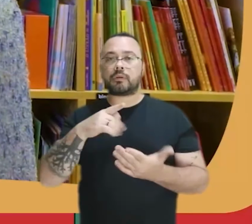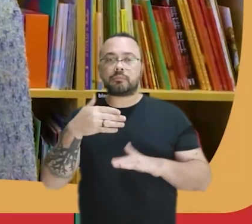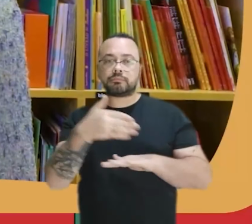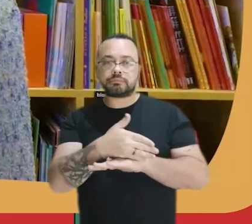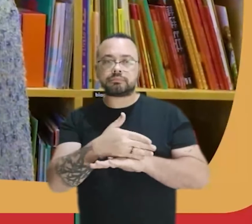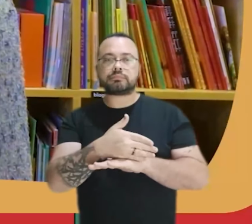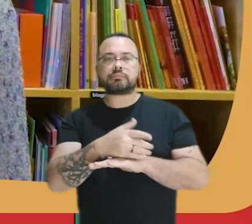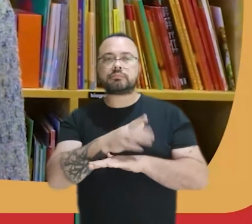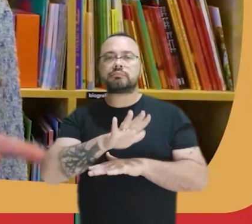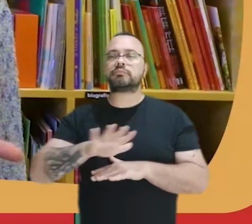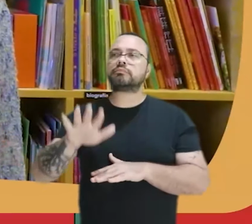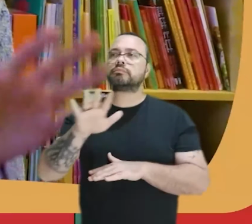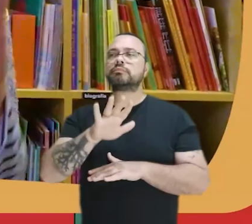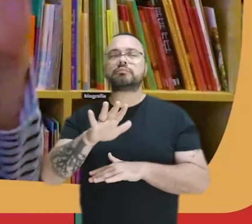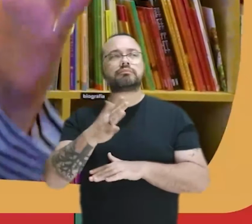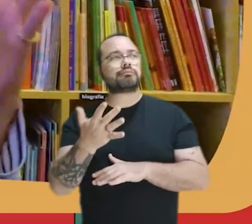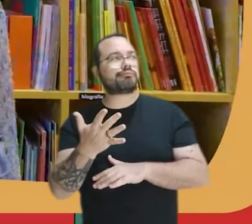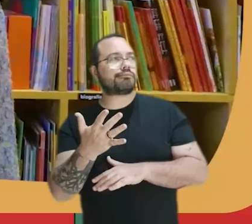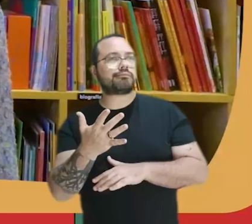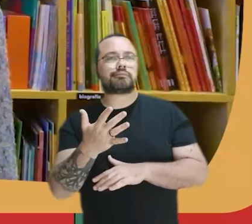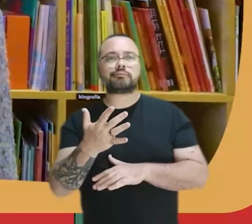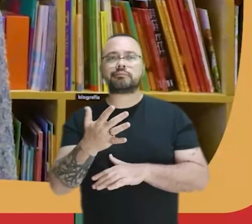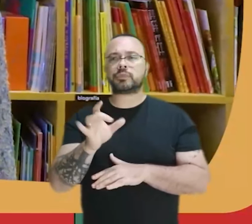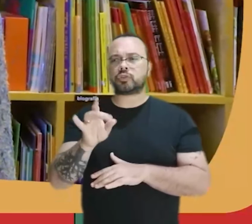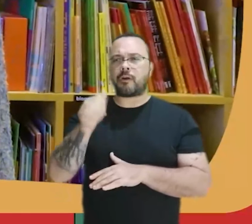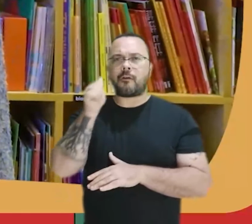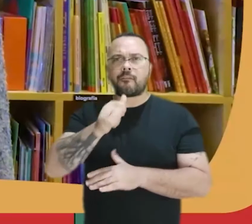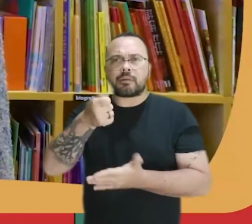não tem nada escrito, né? Assim, "uma livraria feminista",